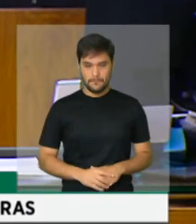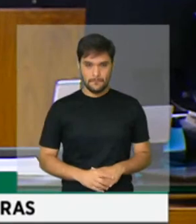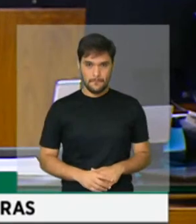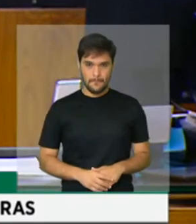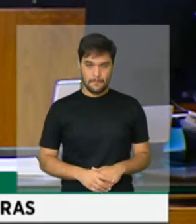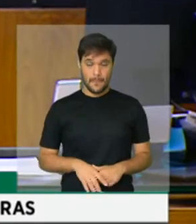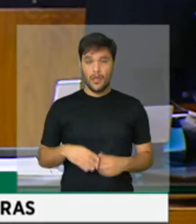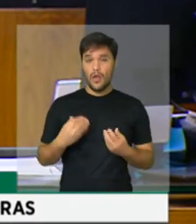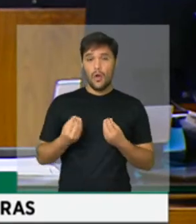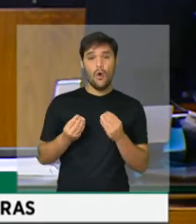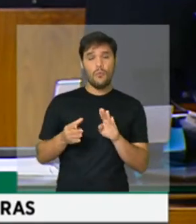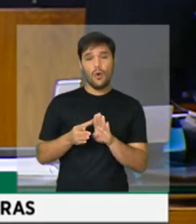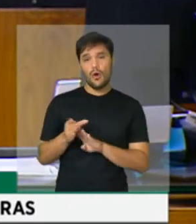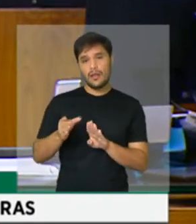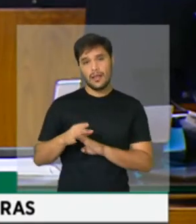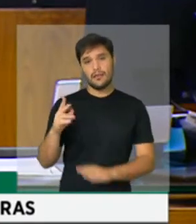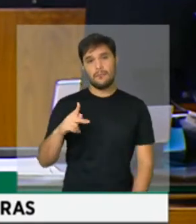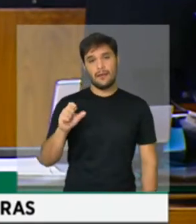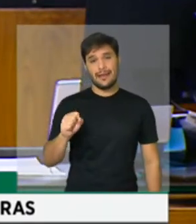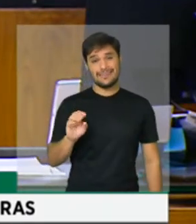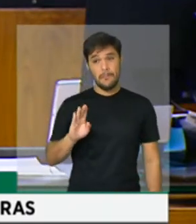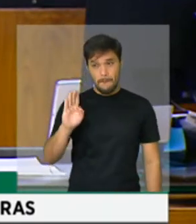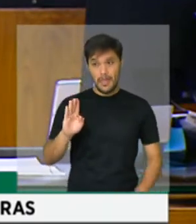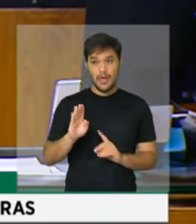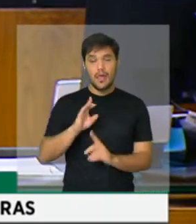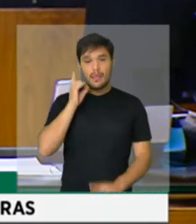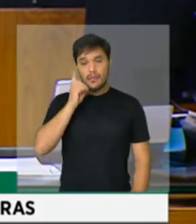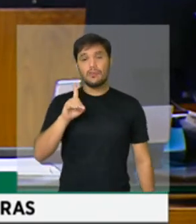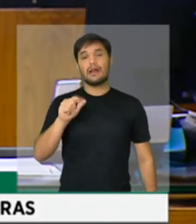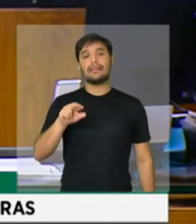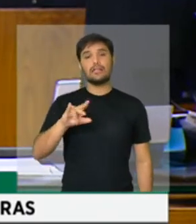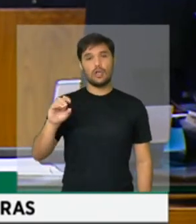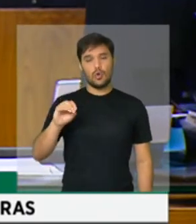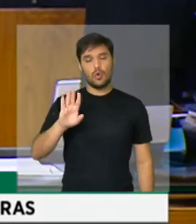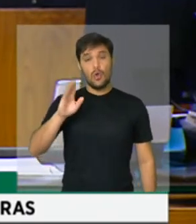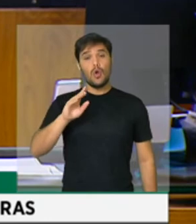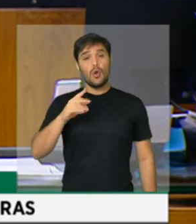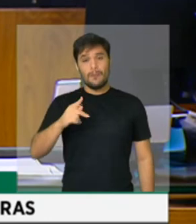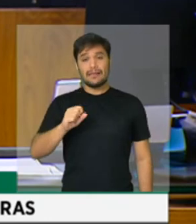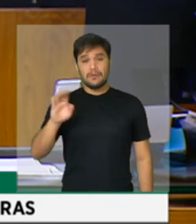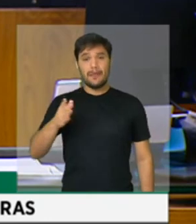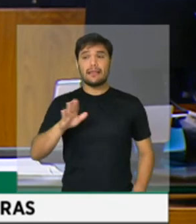ORIENTA NÃO. -- [PRESIDENTE]: COMO ORIENTA O PSB? DEPUTADO DANILO. [DEPUTADO]: INCORPORAR O TEMPO DA LIDERANÇA AO NOSSO